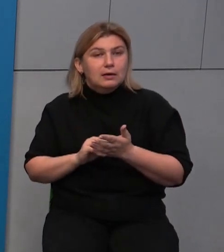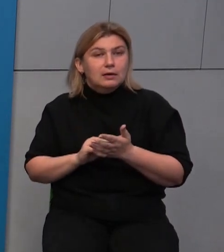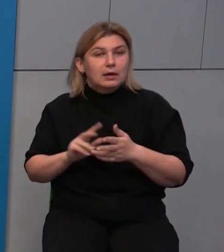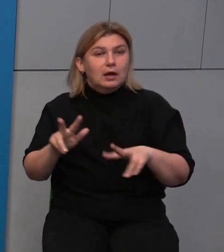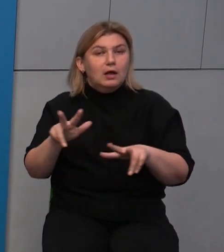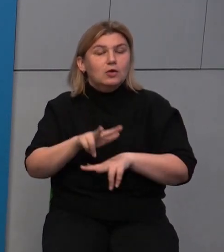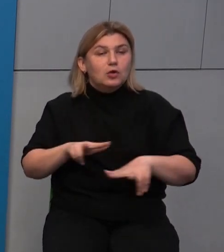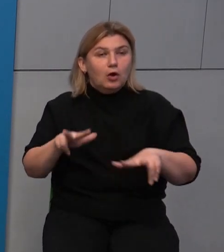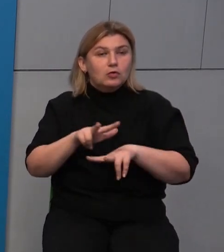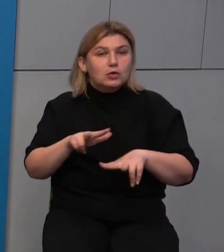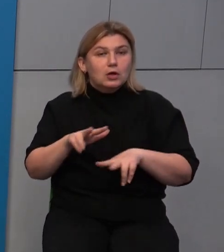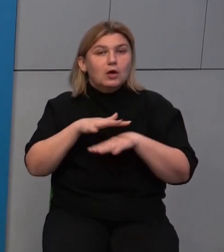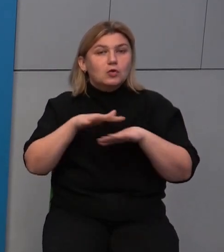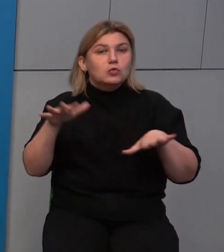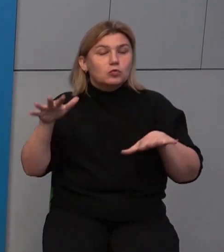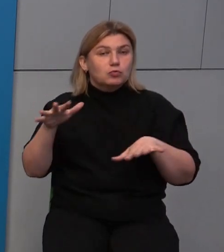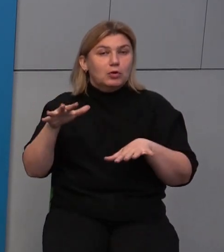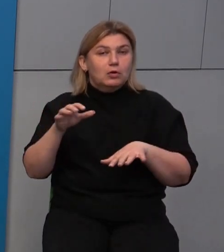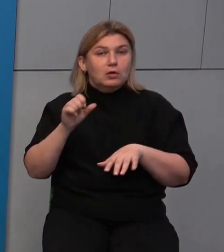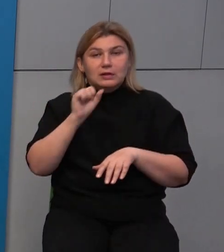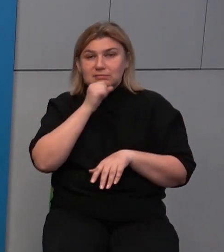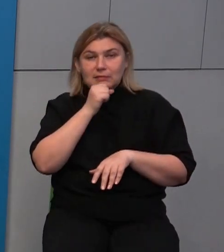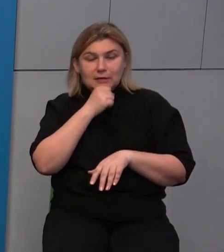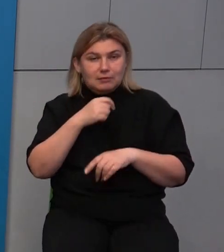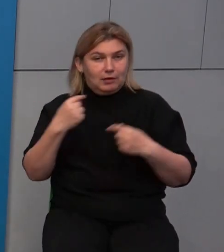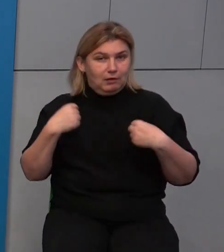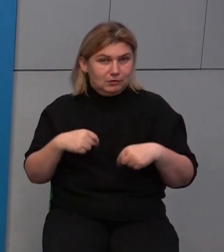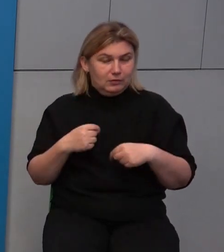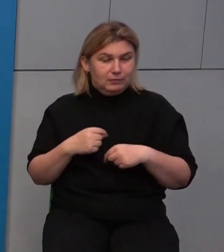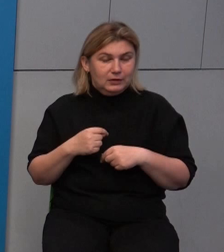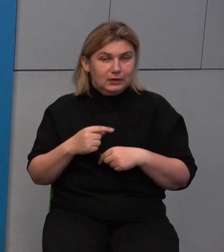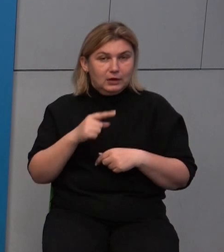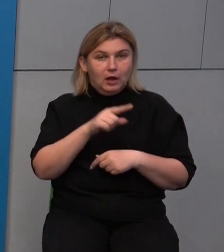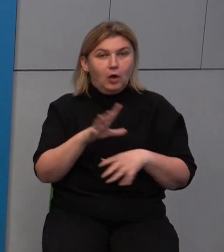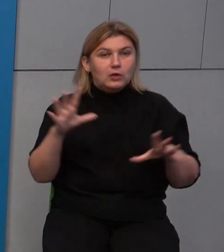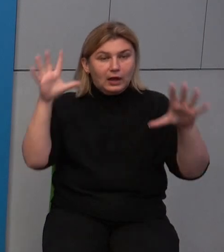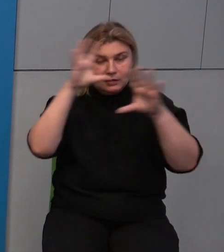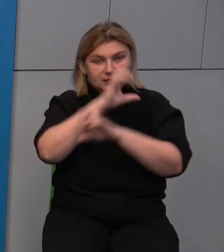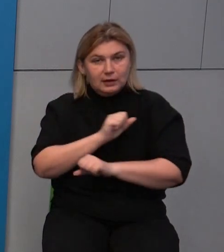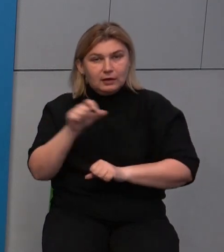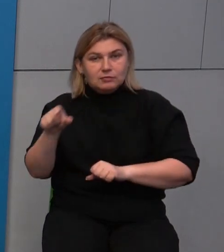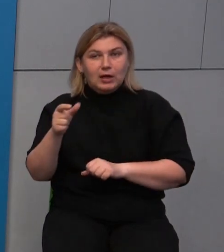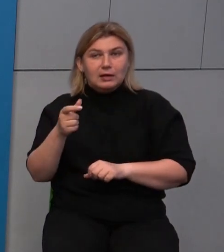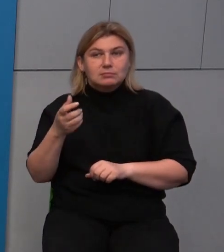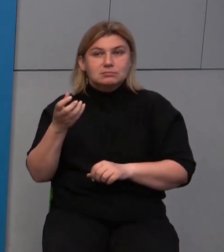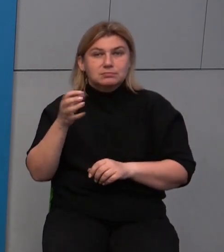gdzie jest dużo starszych osób i one zapomniały, że ta anegdota się inaczej kończyła.